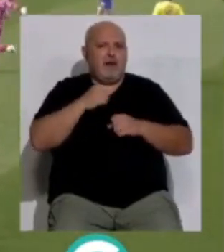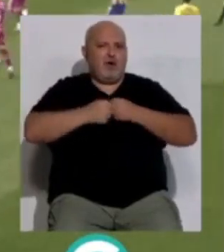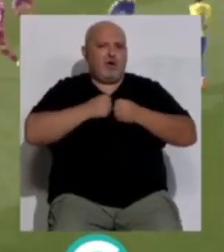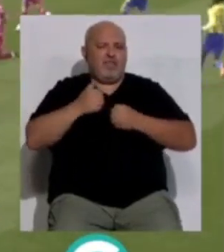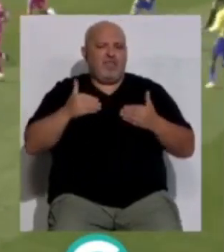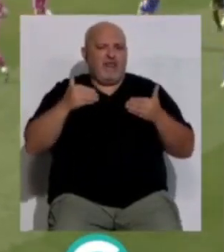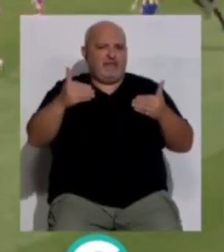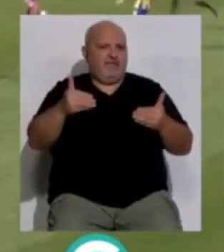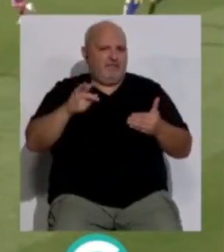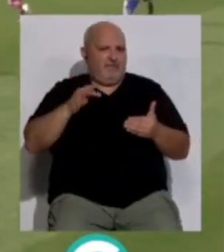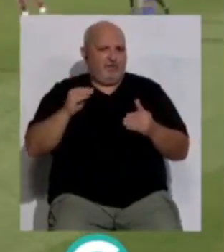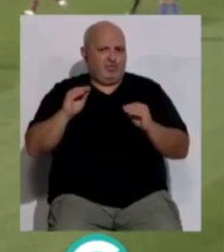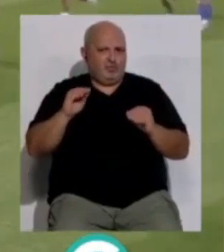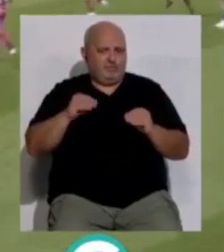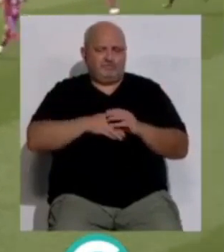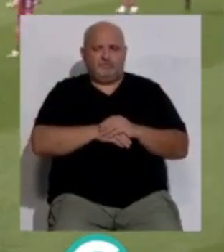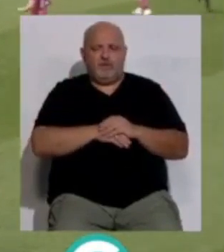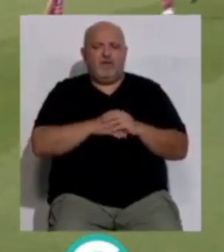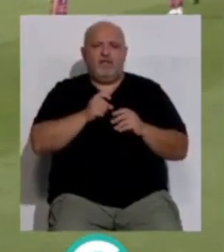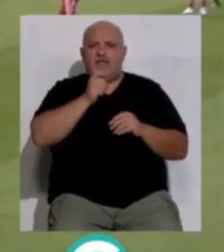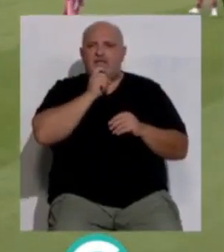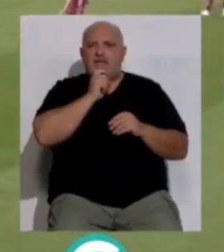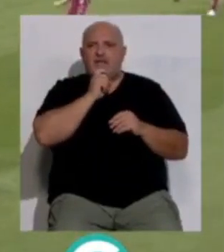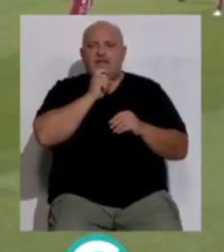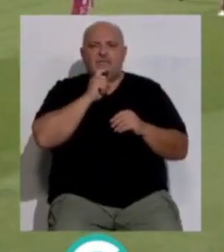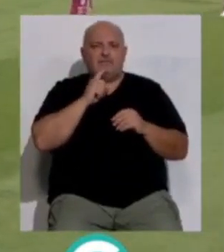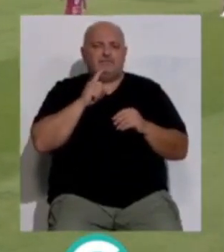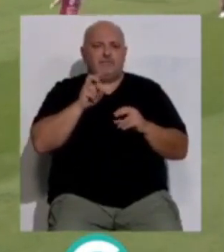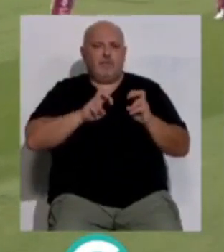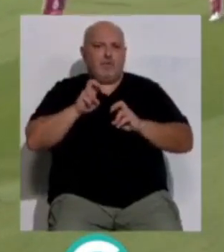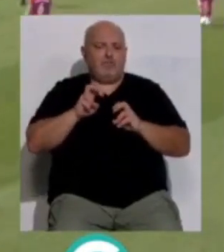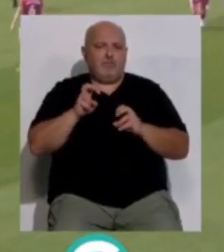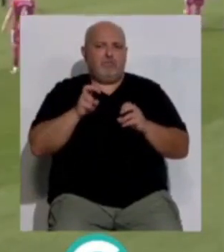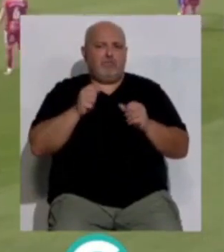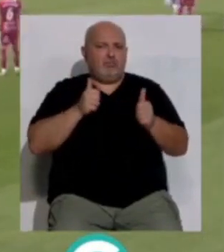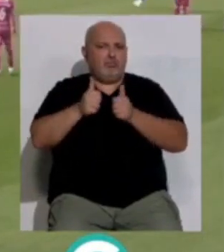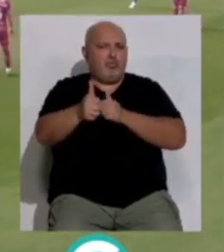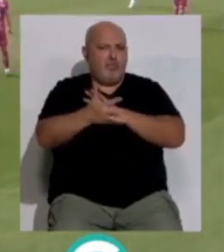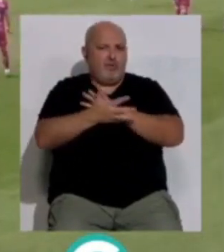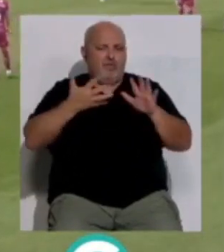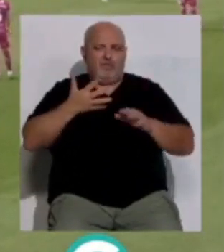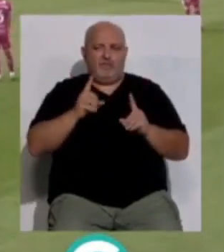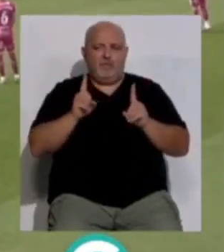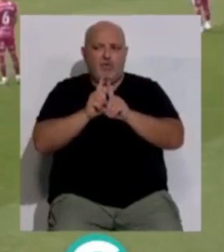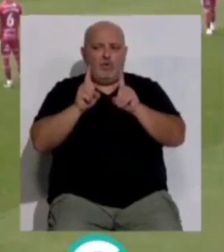delante es difícil voltearlo verdad porque en el hombre en la carga hombro hombro siempre la gana